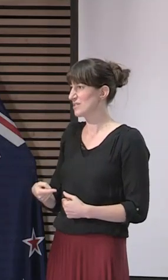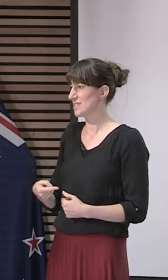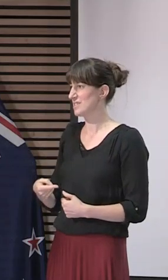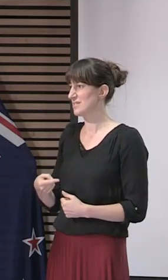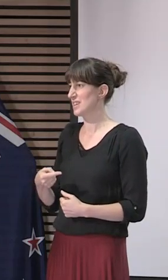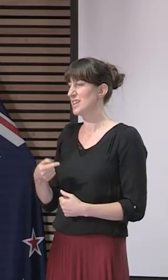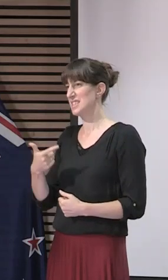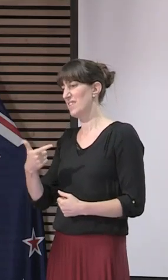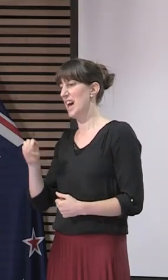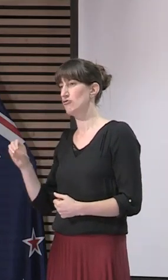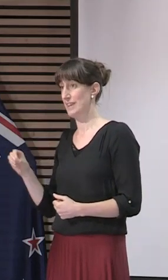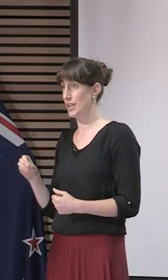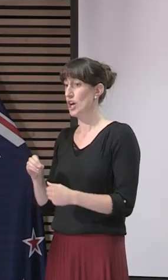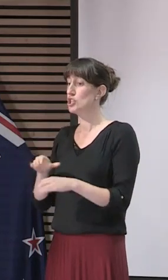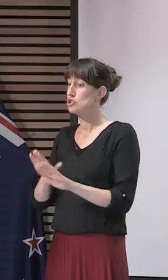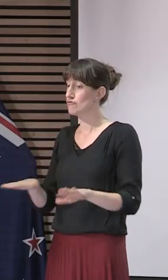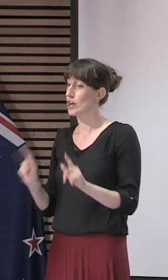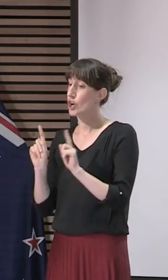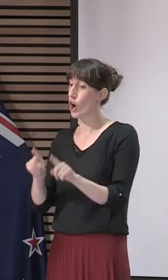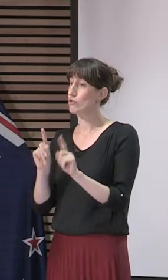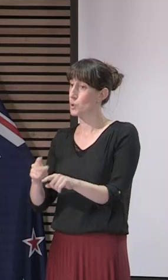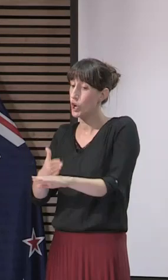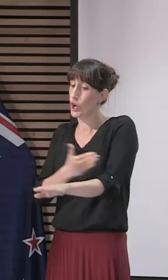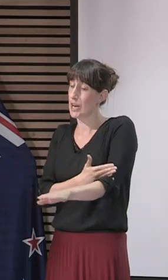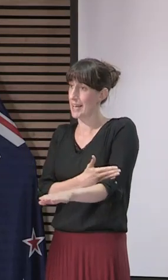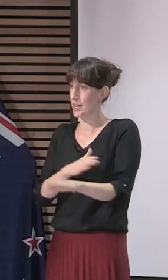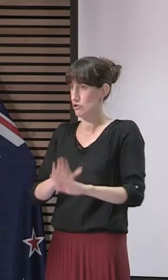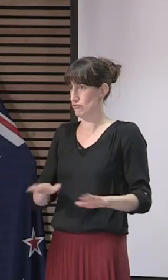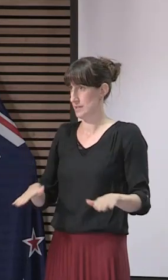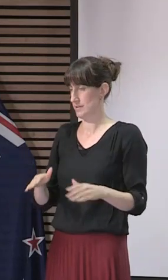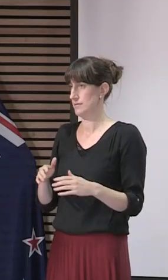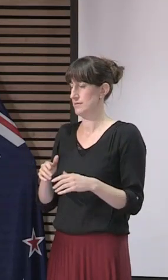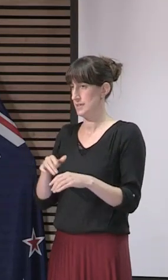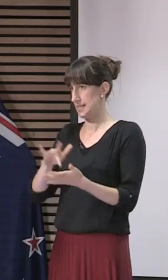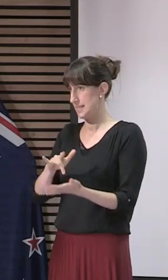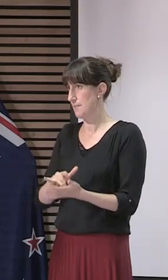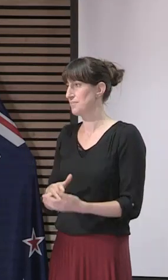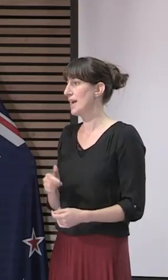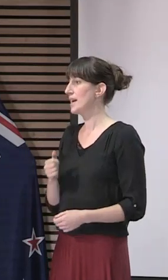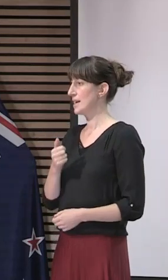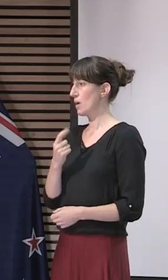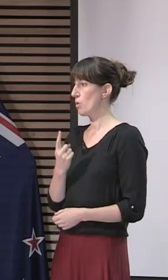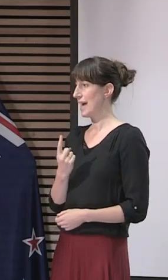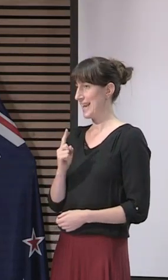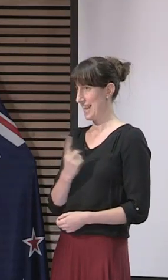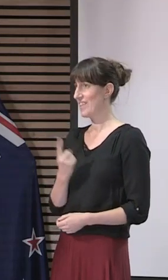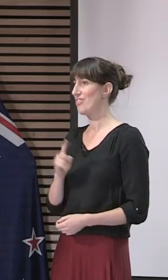haeremai o ECE i te ra tuatahi i